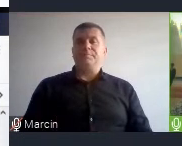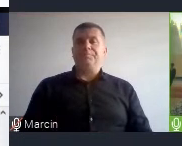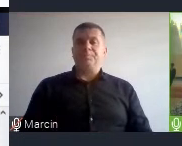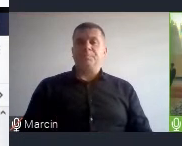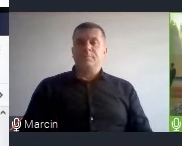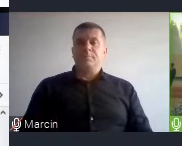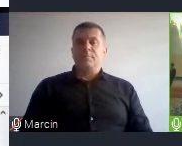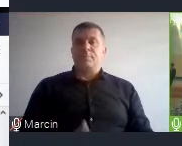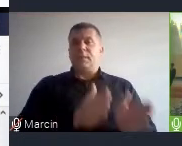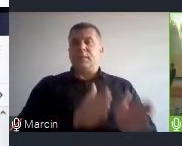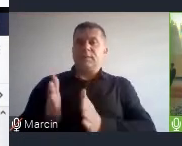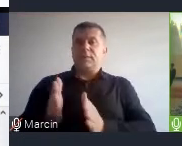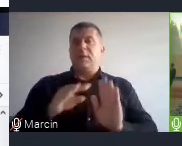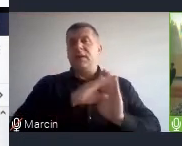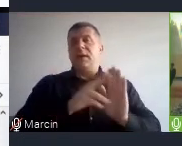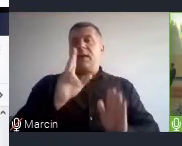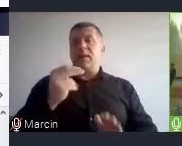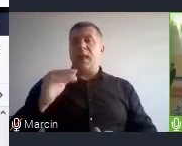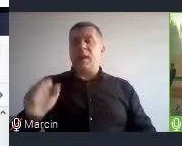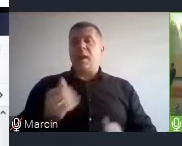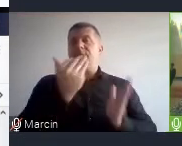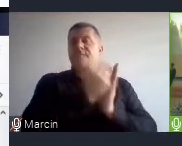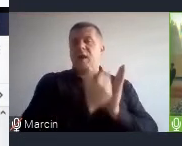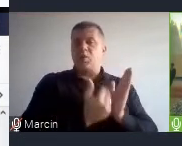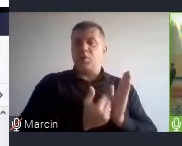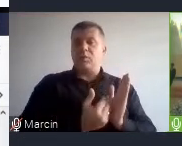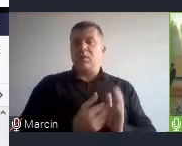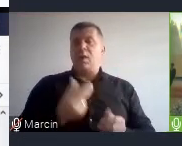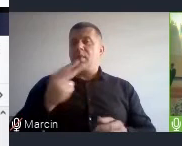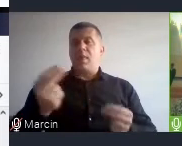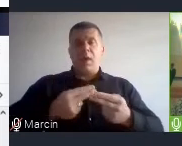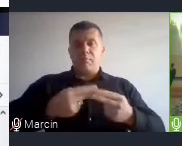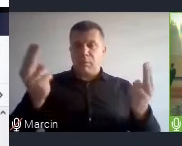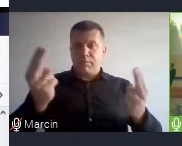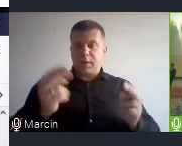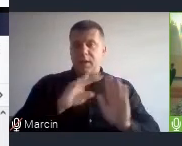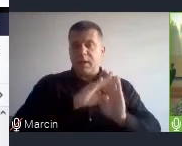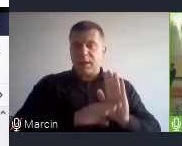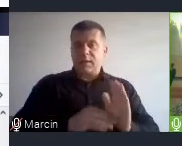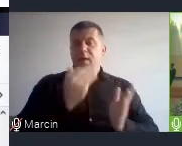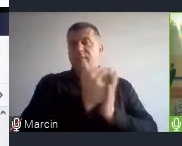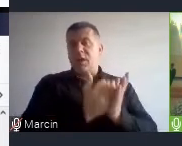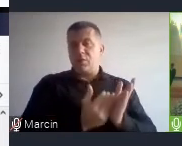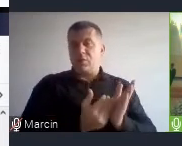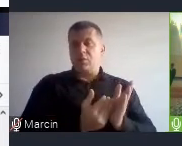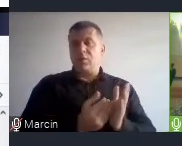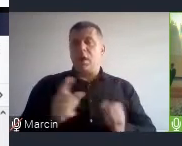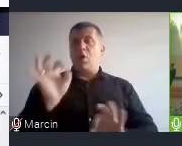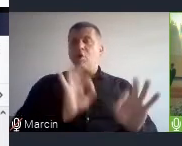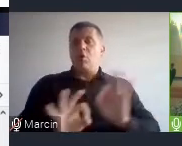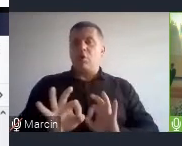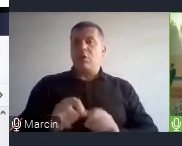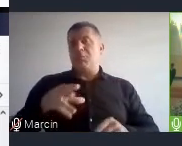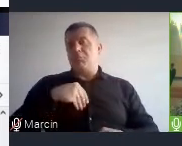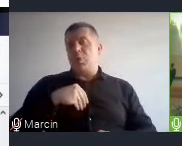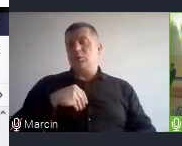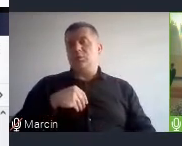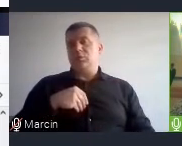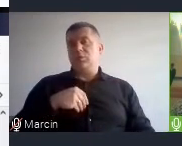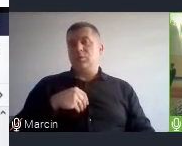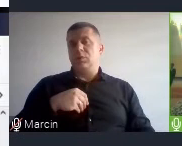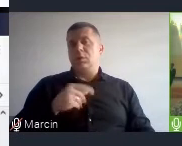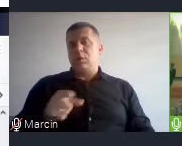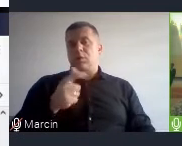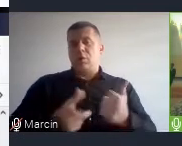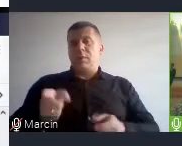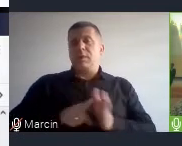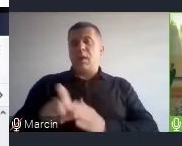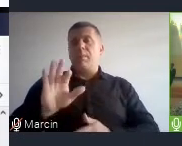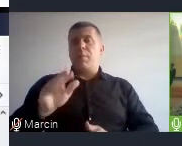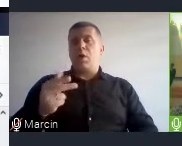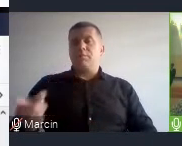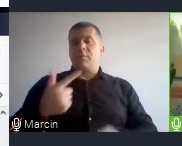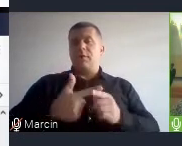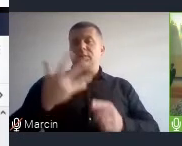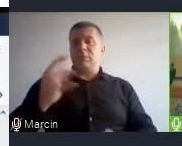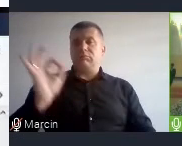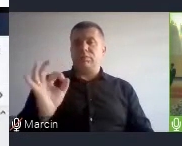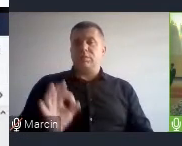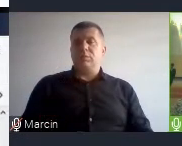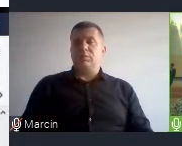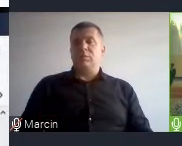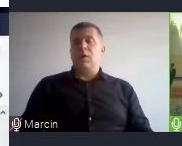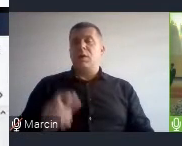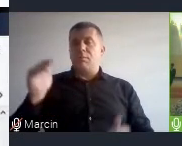Następnie kryteria czy warunki nieopublikowanie kryteriów lub warunków, a korekta, którą można objąć w podmiot 25%, z opcją zmniejszenia.